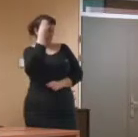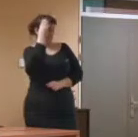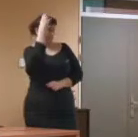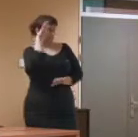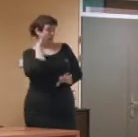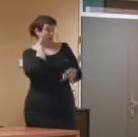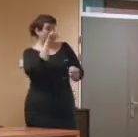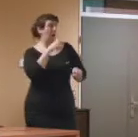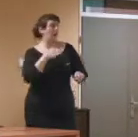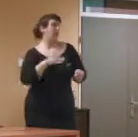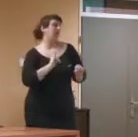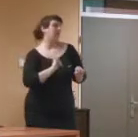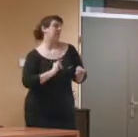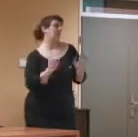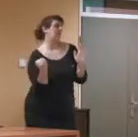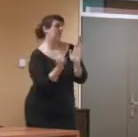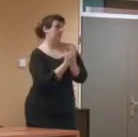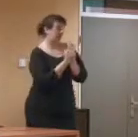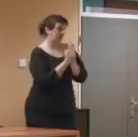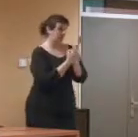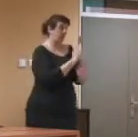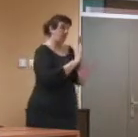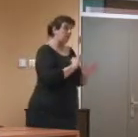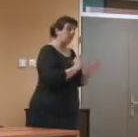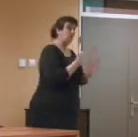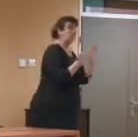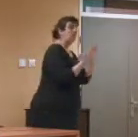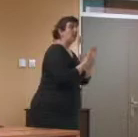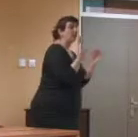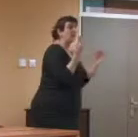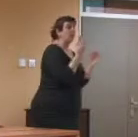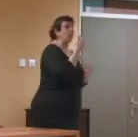Y la señal de Francisco Camps fue el Ágora, un edificio